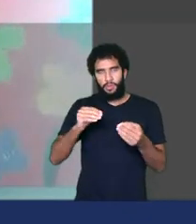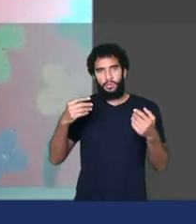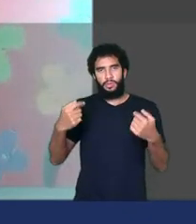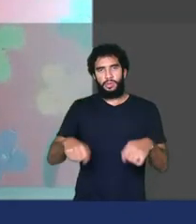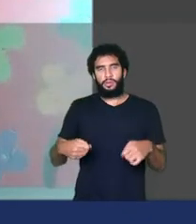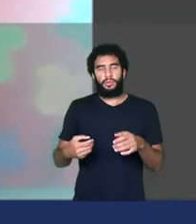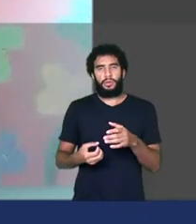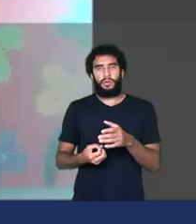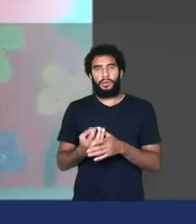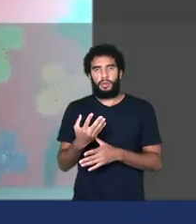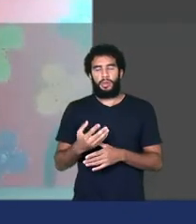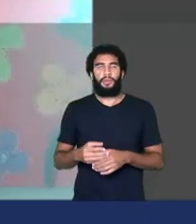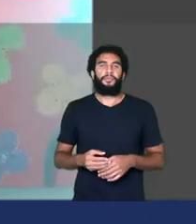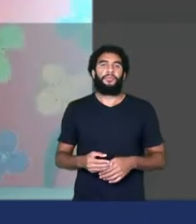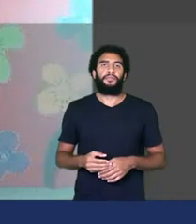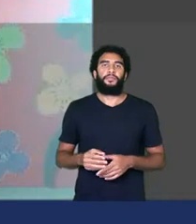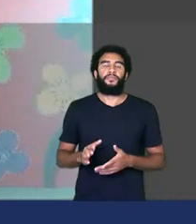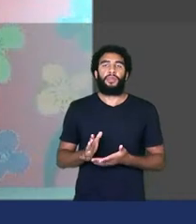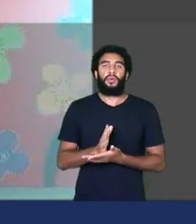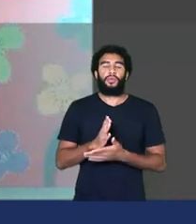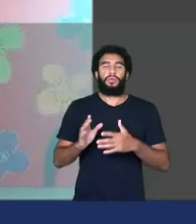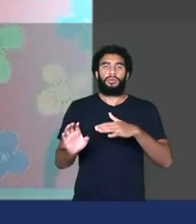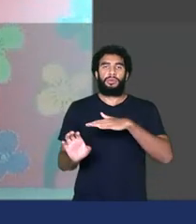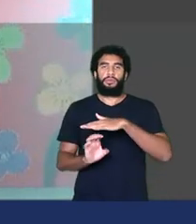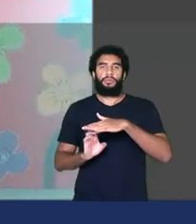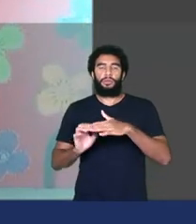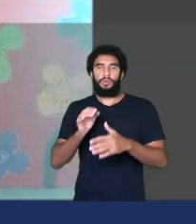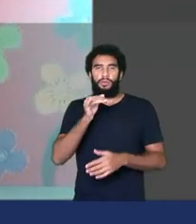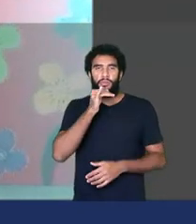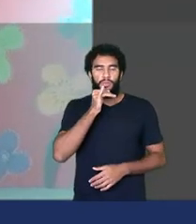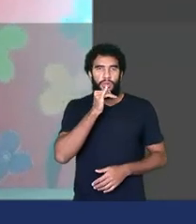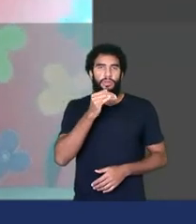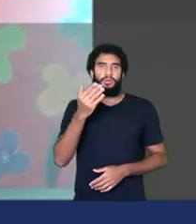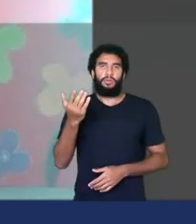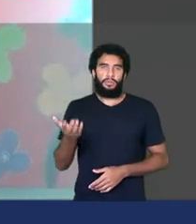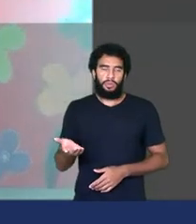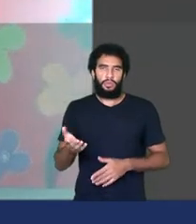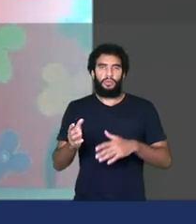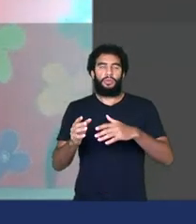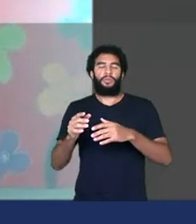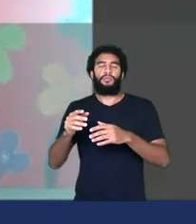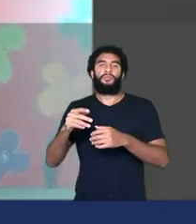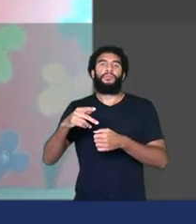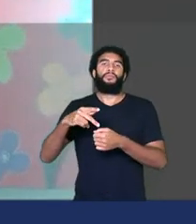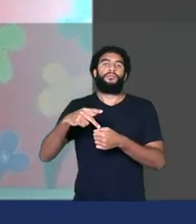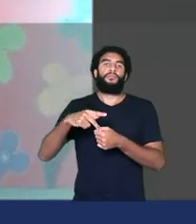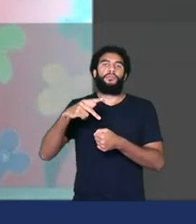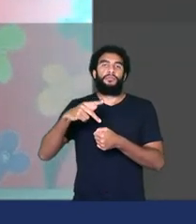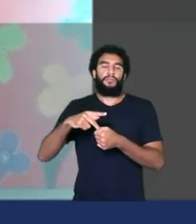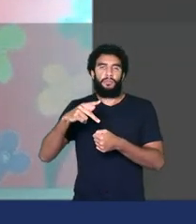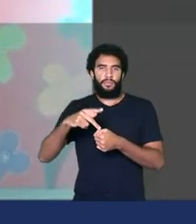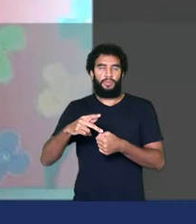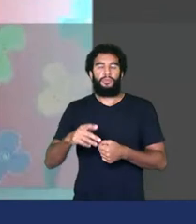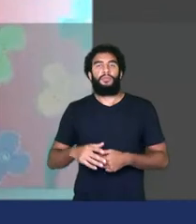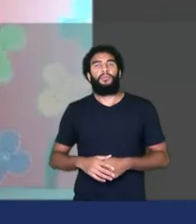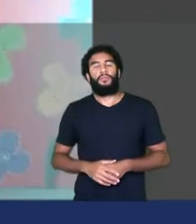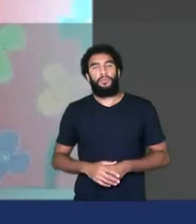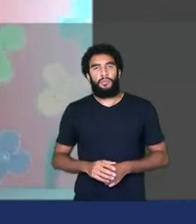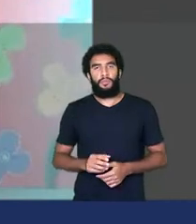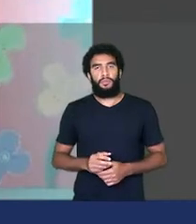COMPREENDEU QUE TERIA QUE CRIAR ALGUMAS ESTATAIS. PRIMEIRO A PETROBRAS, QUE FOI UM MOVIMENTO IMPORTANTE DO POVO BRASILEIRO, O PETRÓLEO É